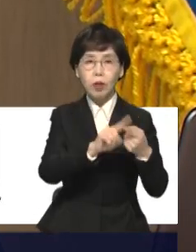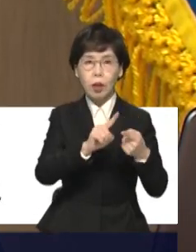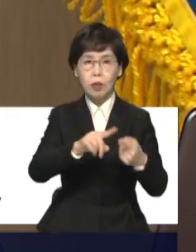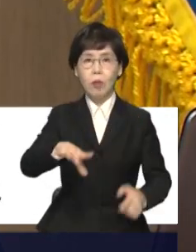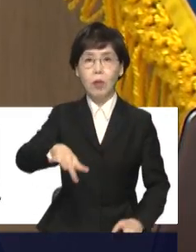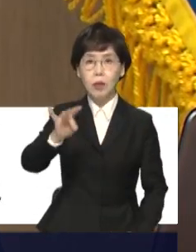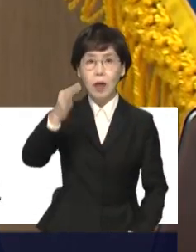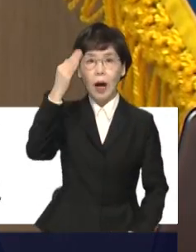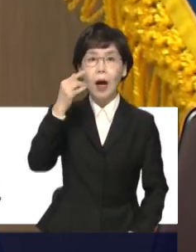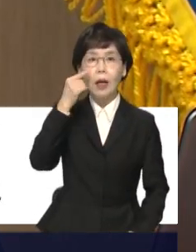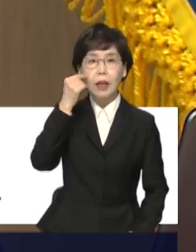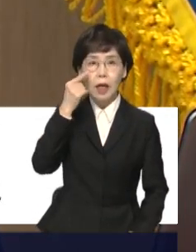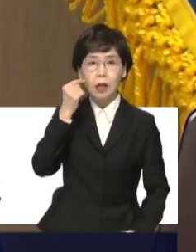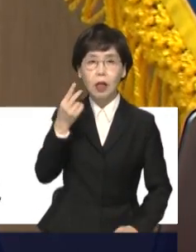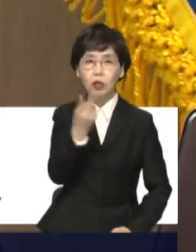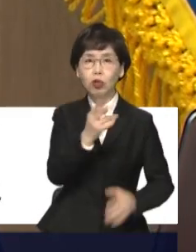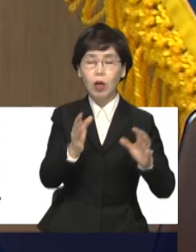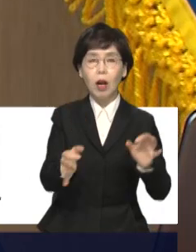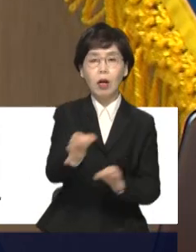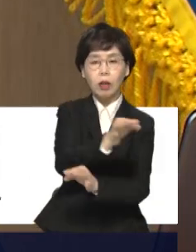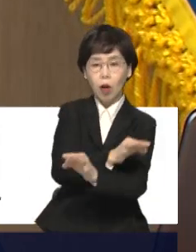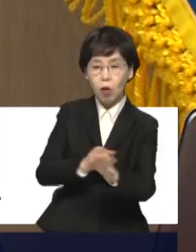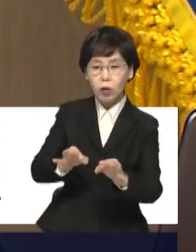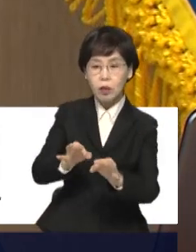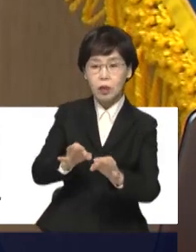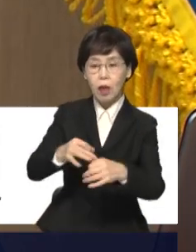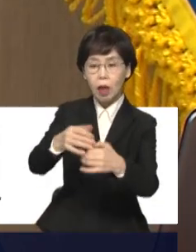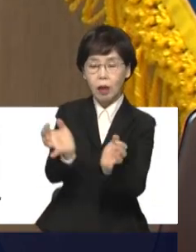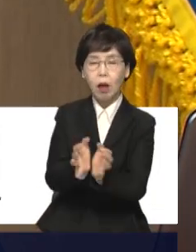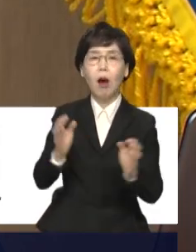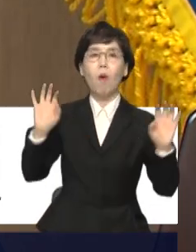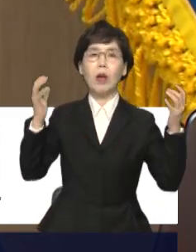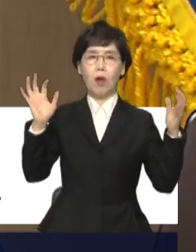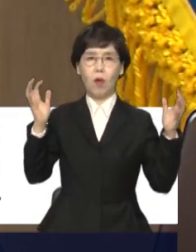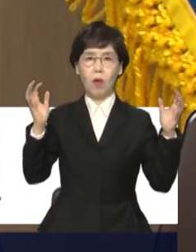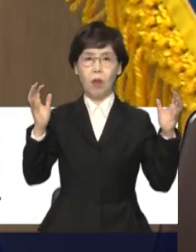경제계가 적극 환영하면서 그간 위축된